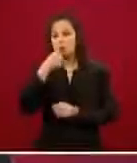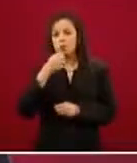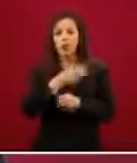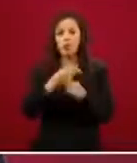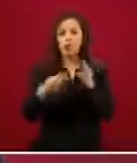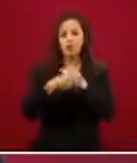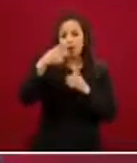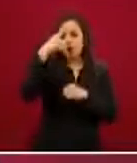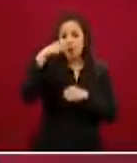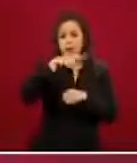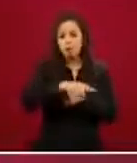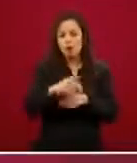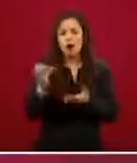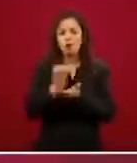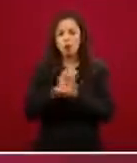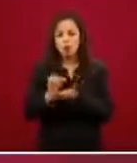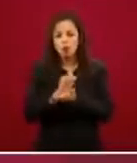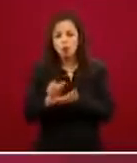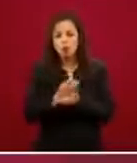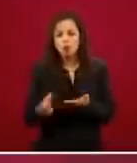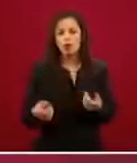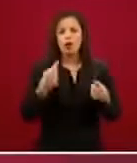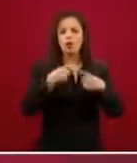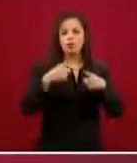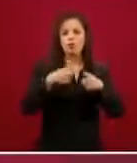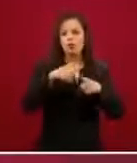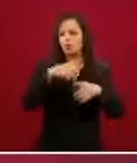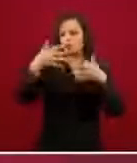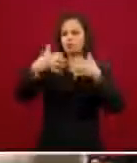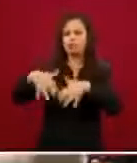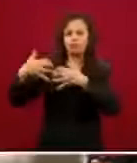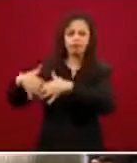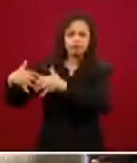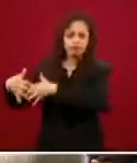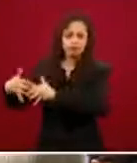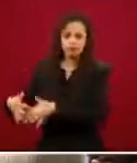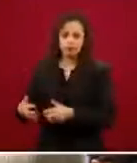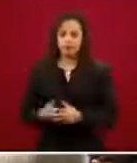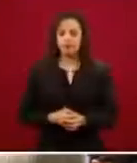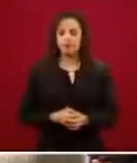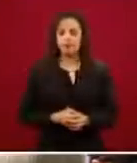Ya la Cámara de Diputados y el Senado de la República han, en la Ley de Ingresos,